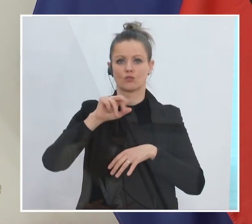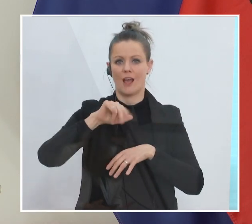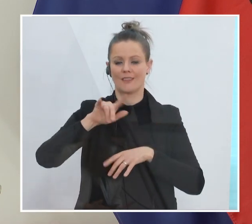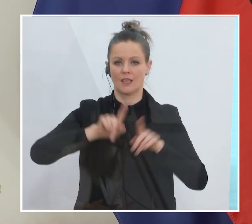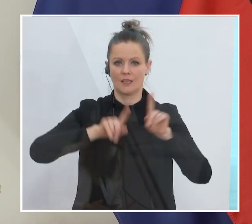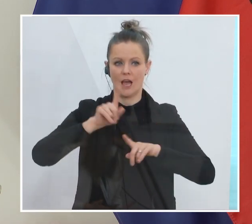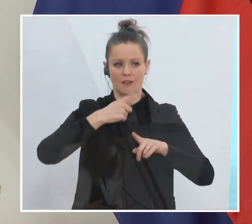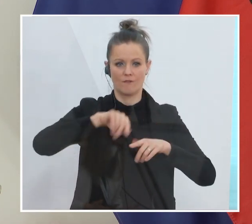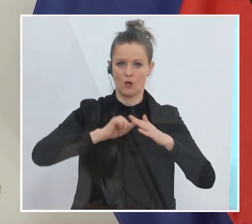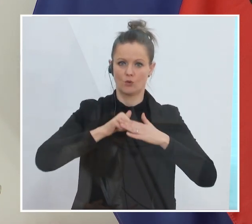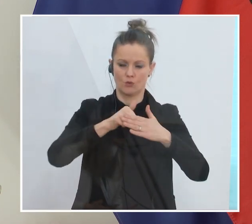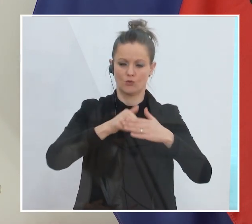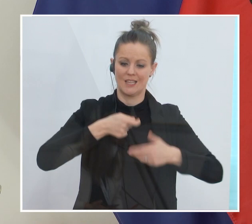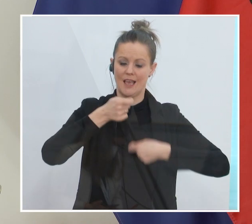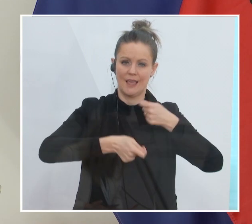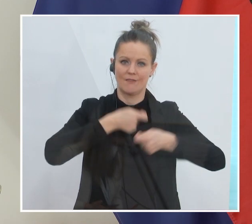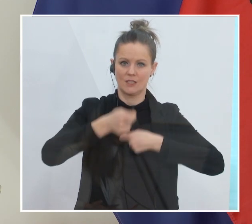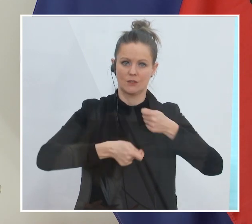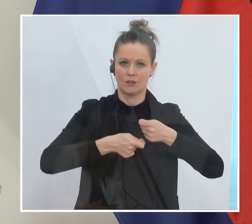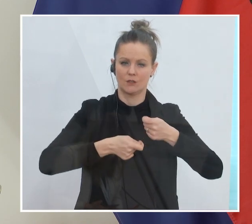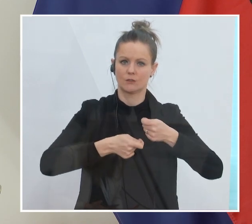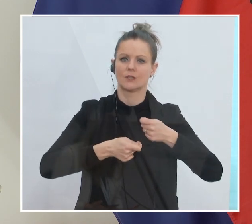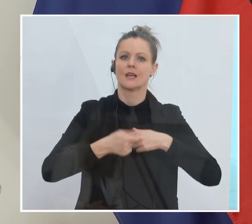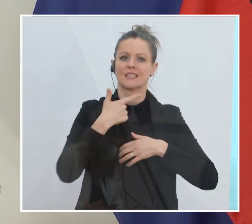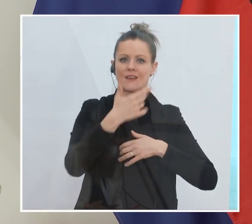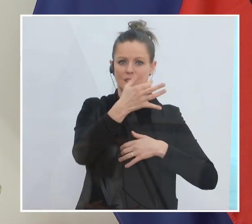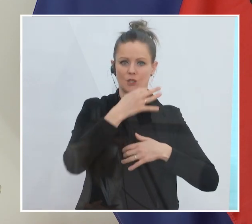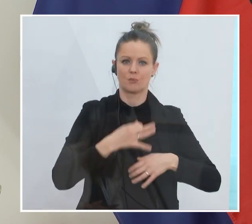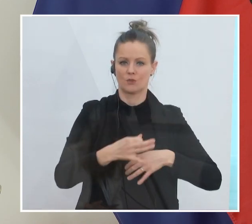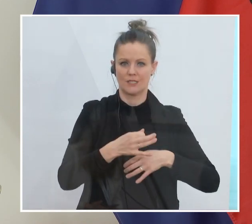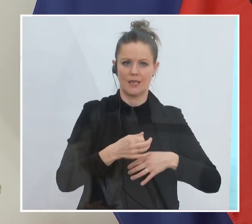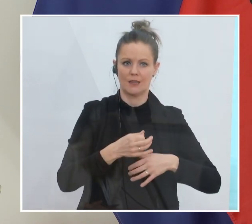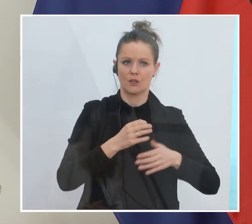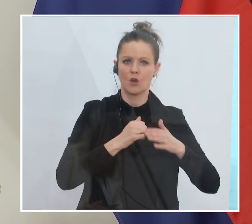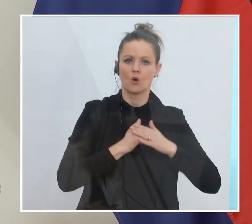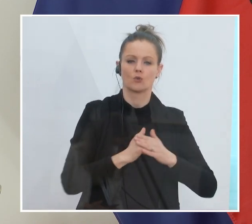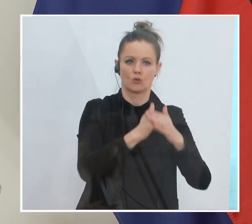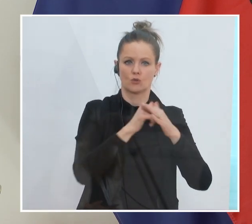werden diese Investitionen daher mit 20 % der Investitionen bzw. 10 % der Investitionen für